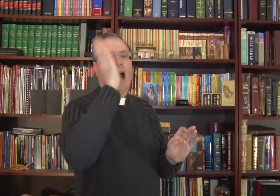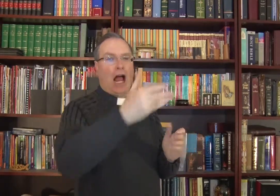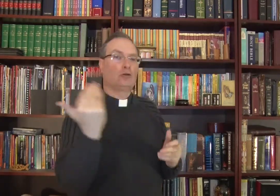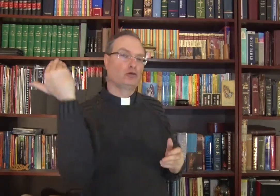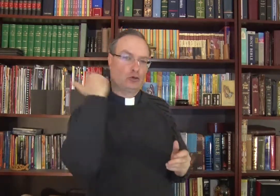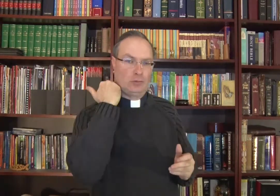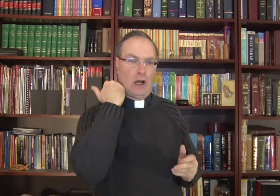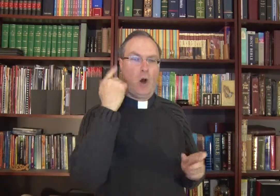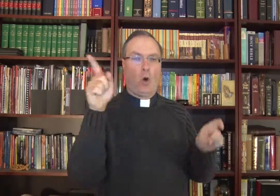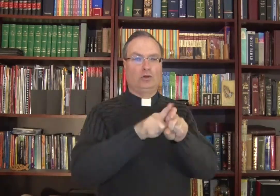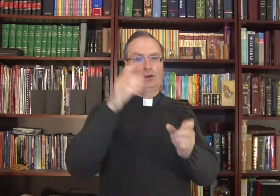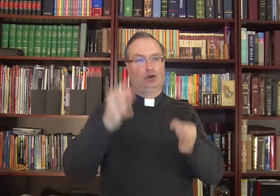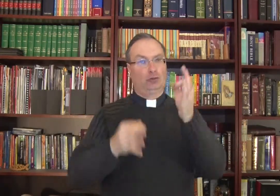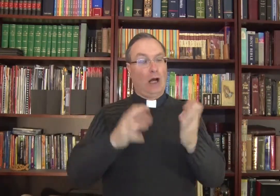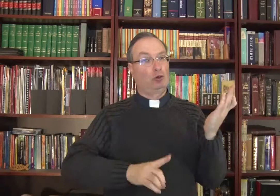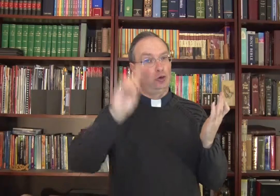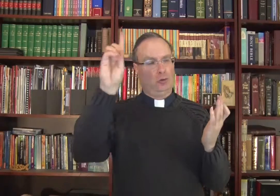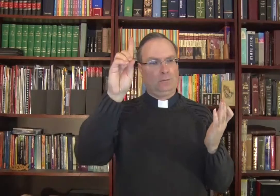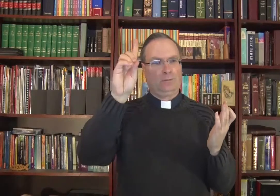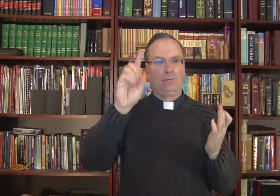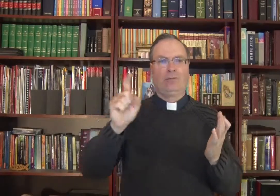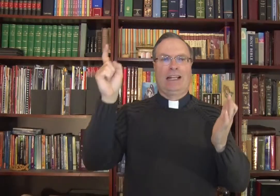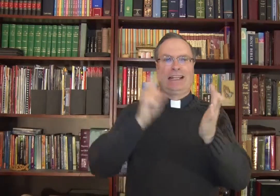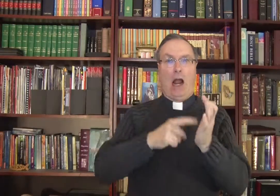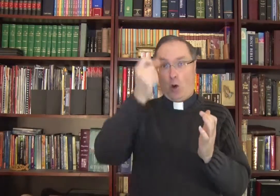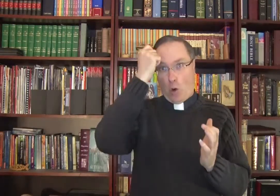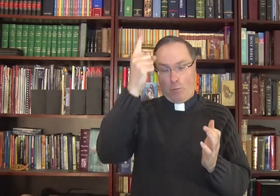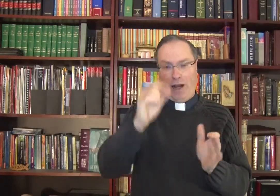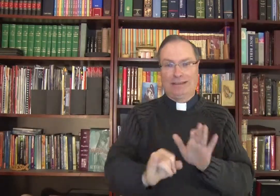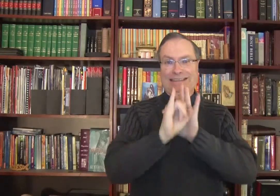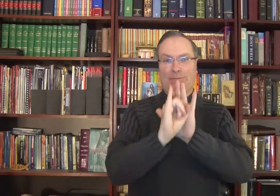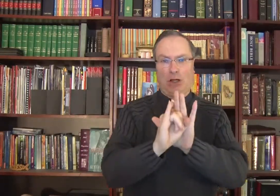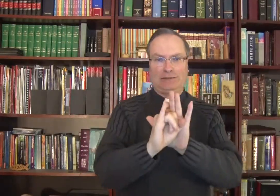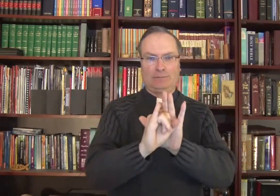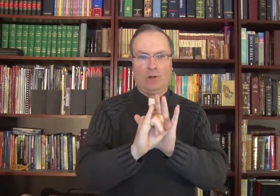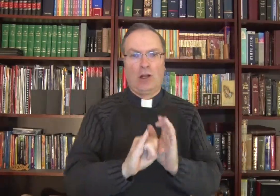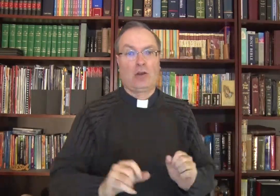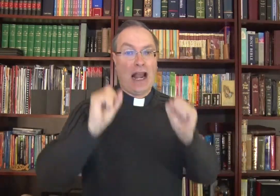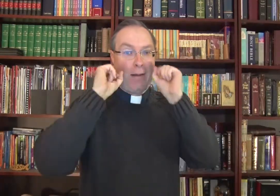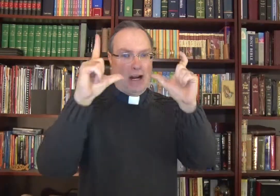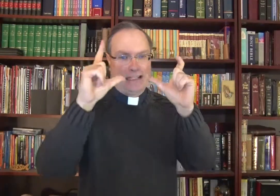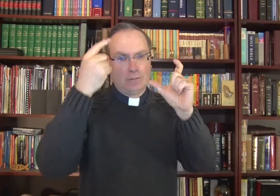en subiront aussi le jugement de Dieu. Quand on comprend le symbolisme de l’Apocalypse